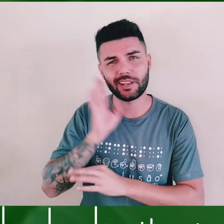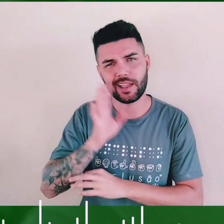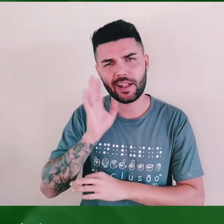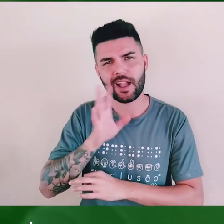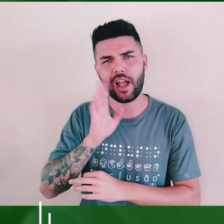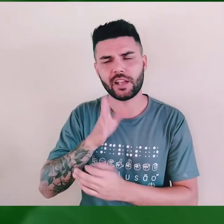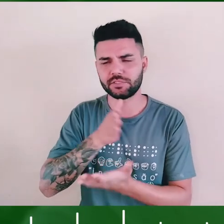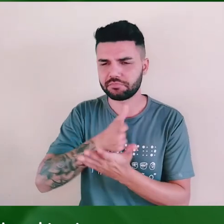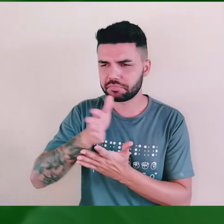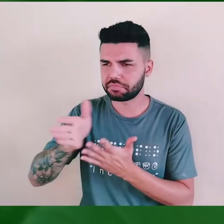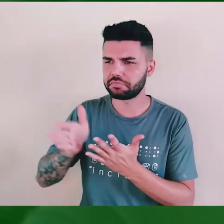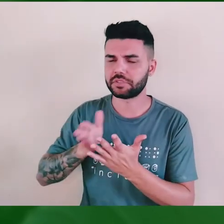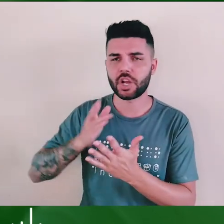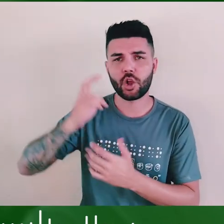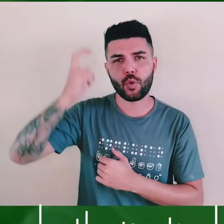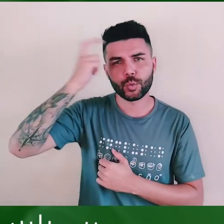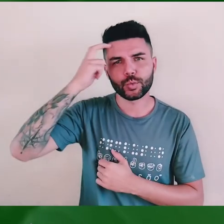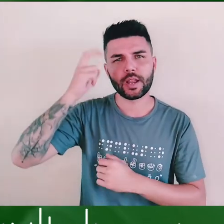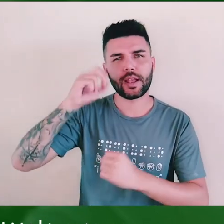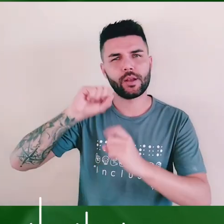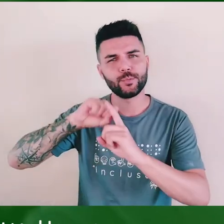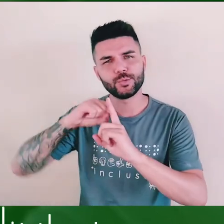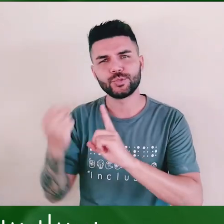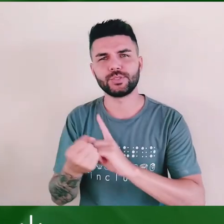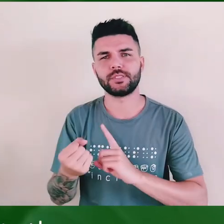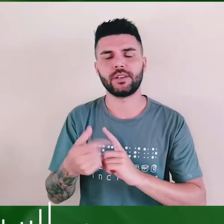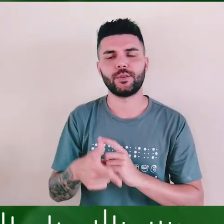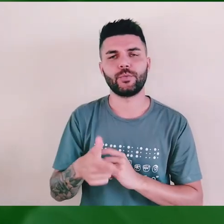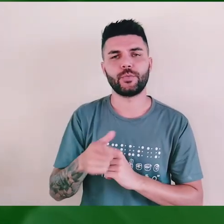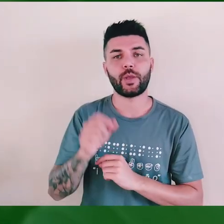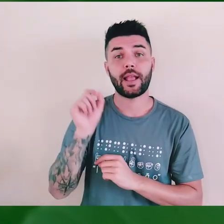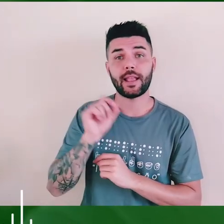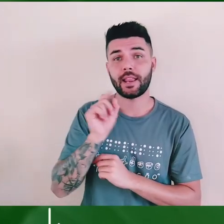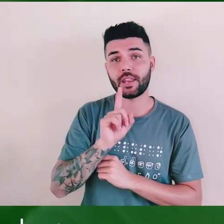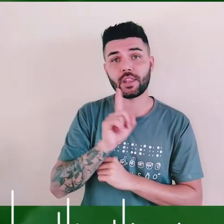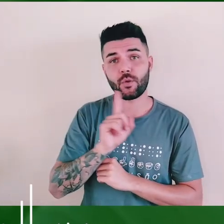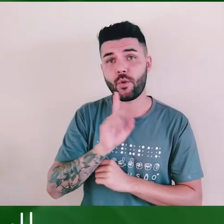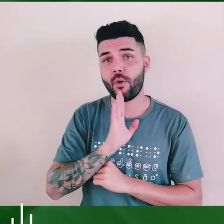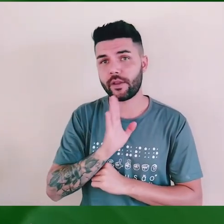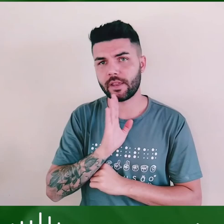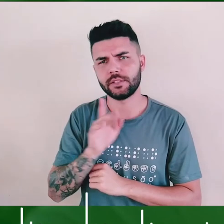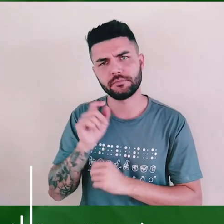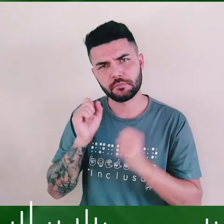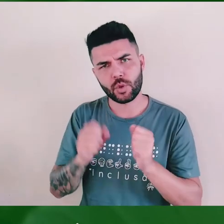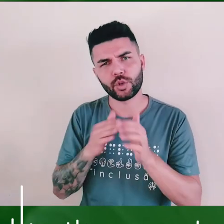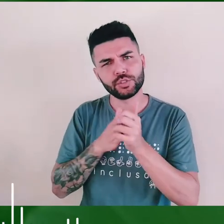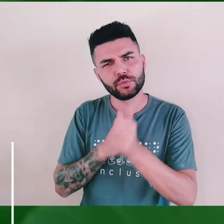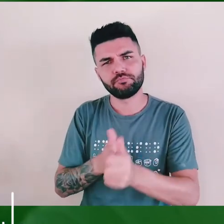sociais. Pra quem não conhece, acompanha a gente lá e vamos te cobrar pós pandemia